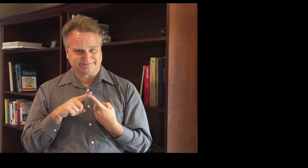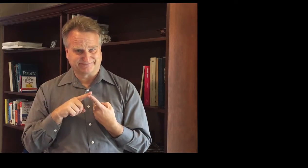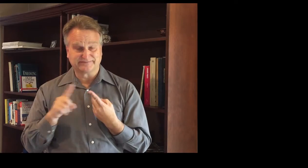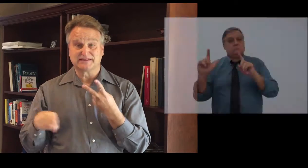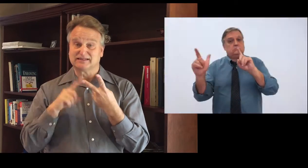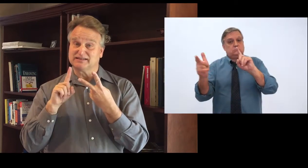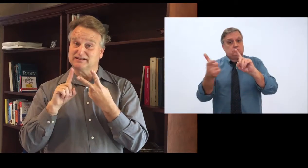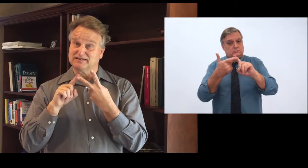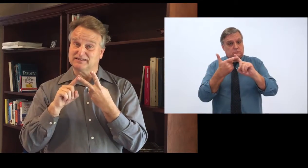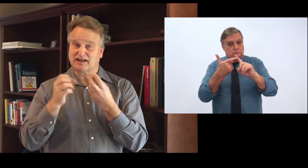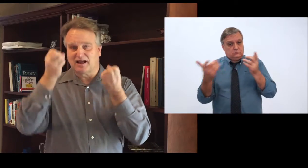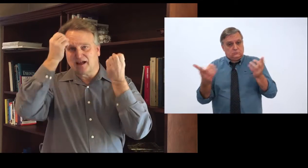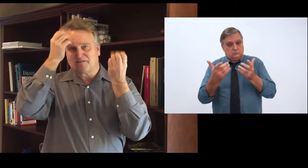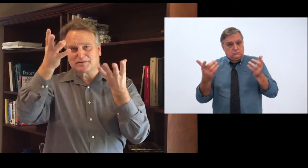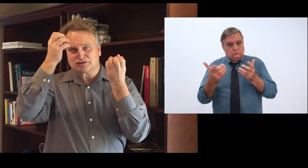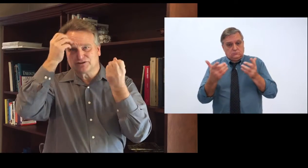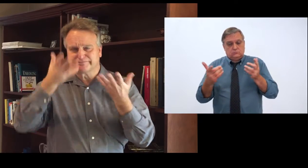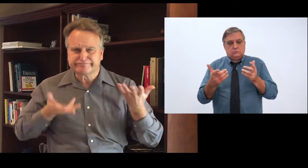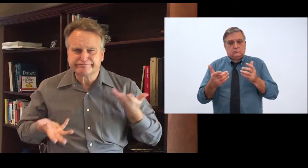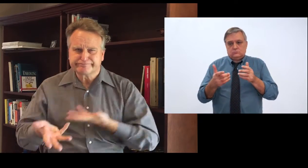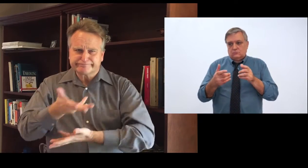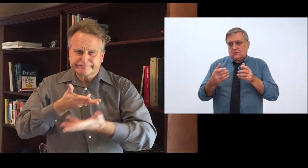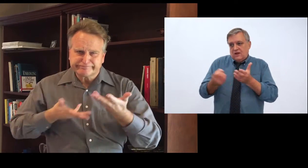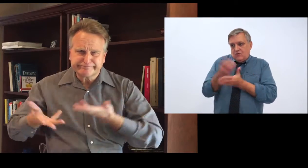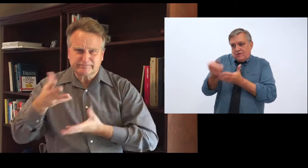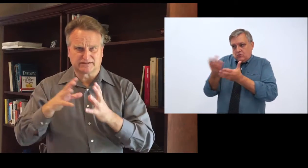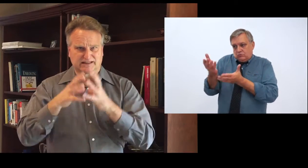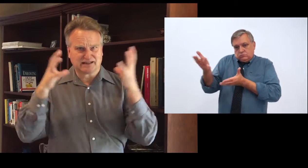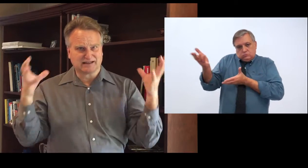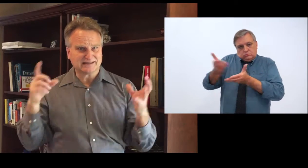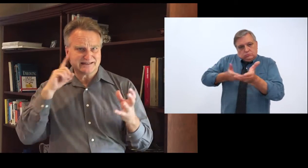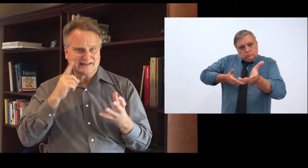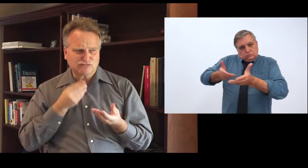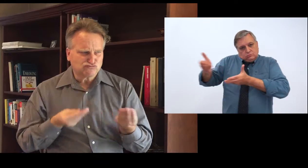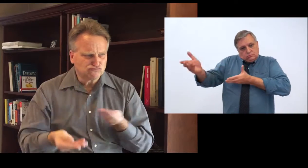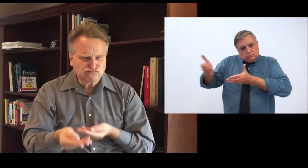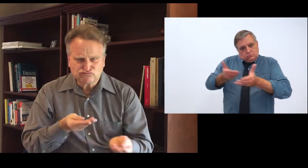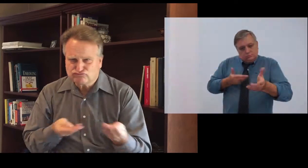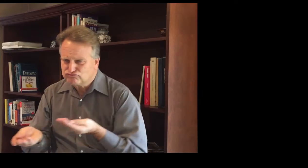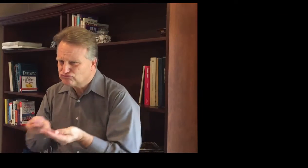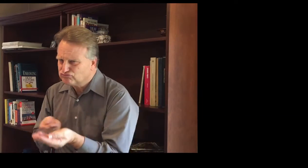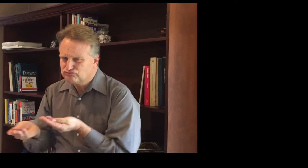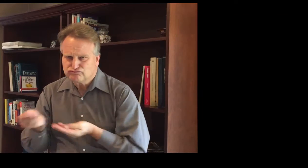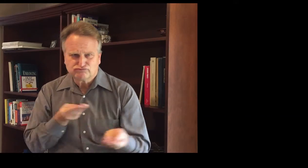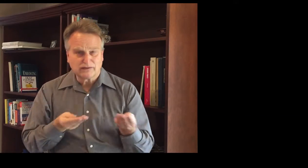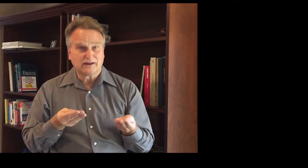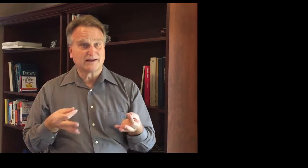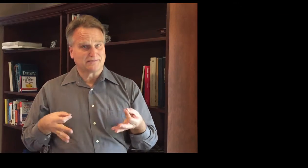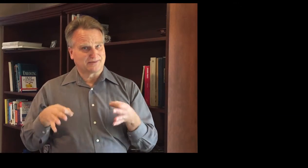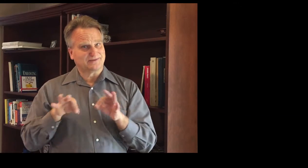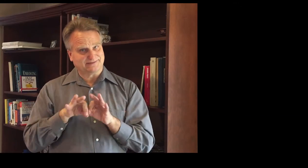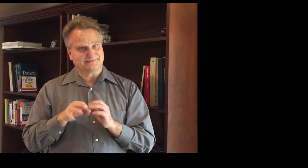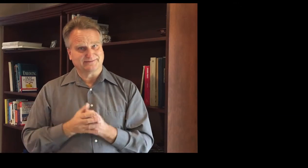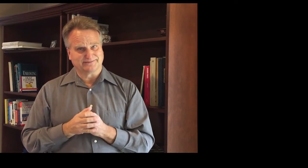2) partage des informations,